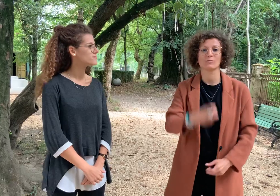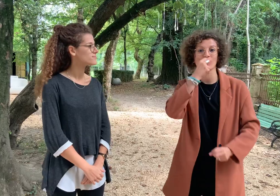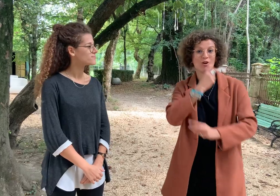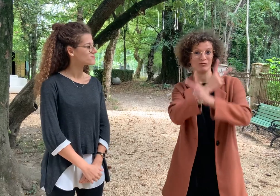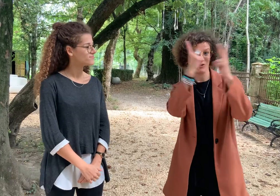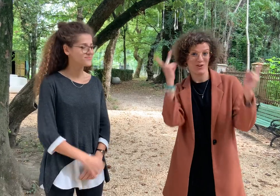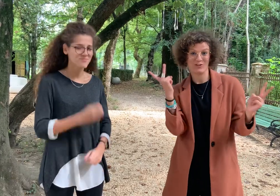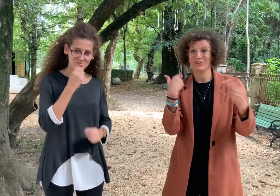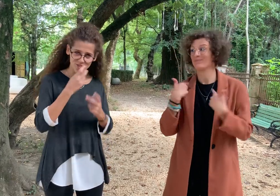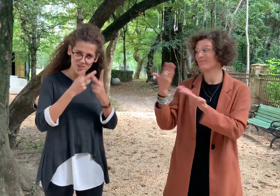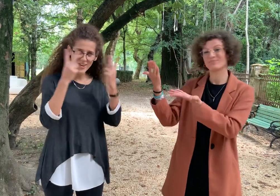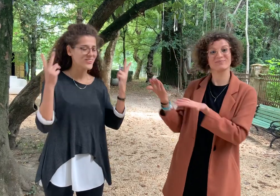Buongiorno